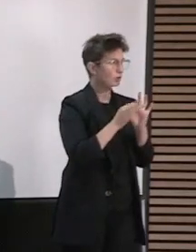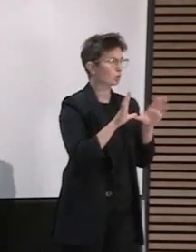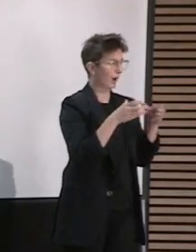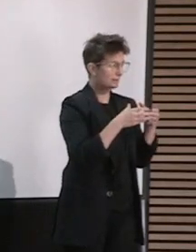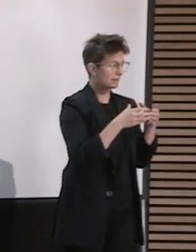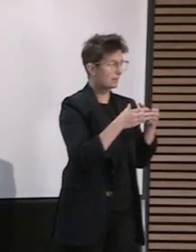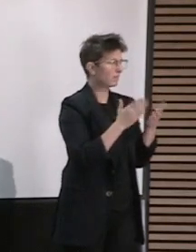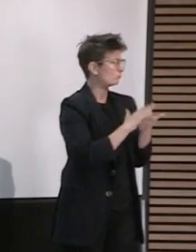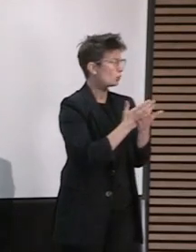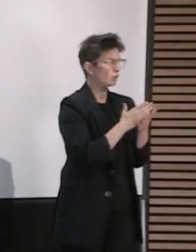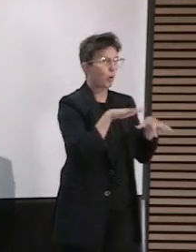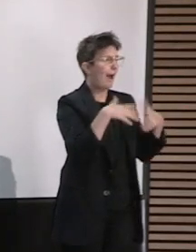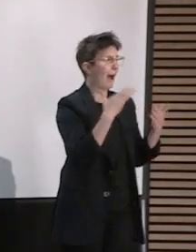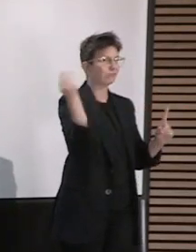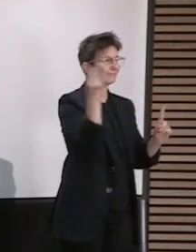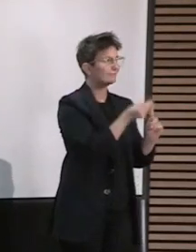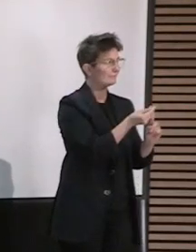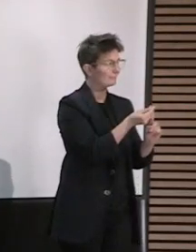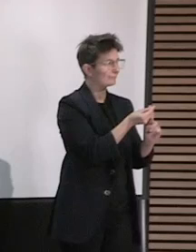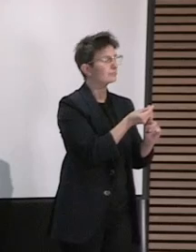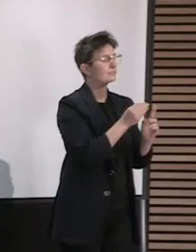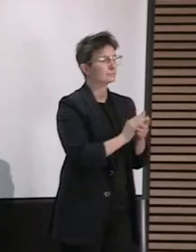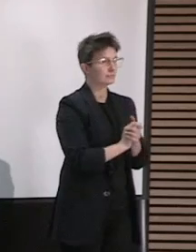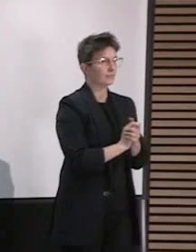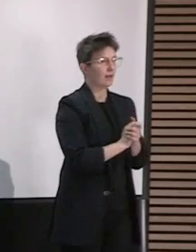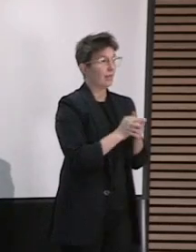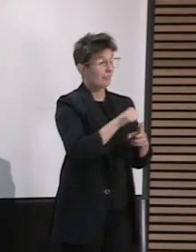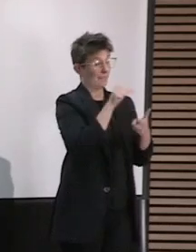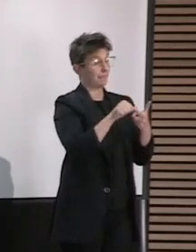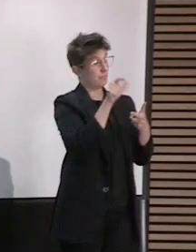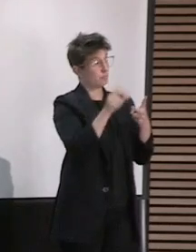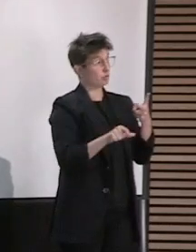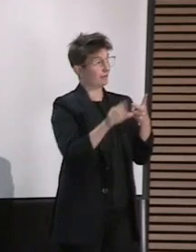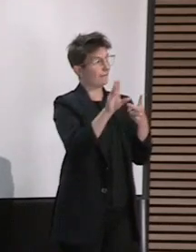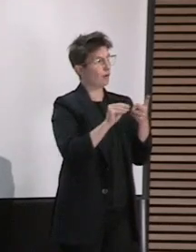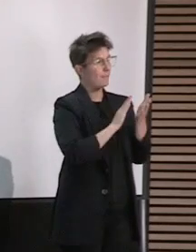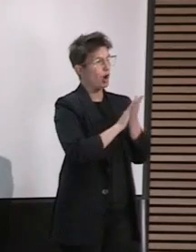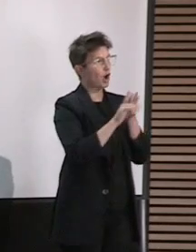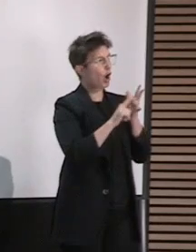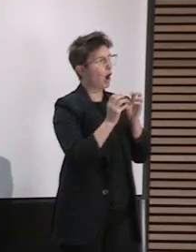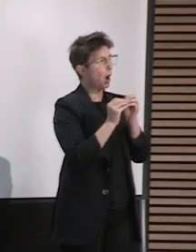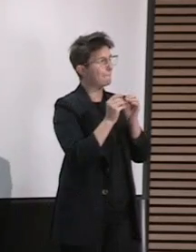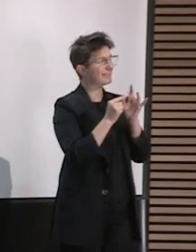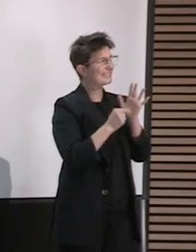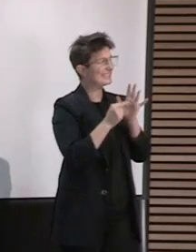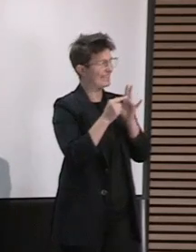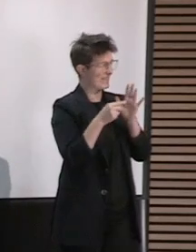CAROLINE McELNAY: Ko te tangata kei Te Tai Tokerau i a ia. Na hono mai